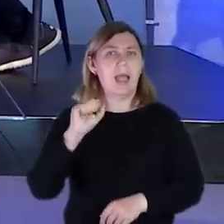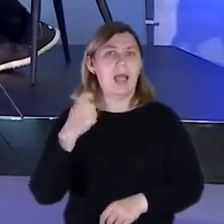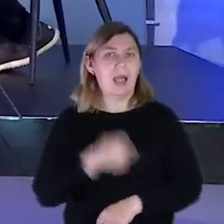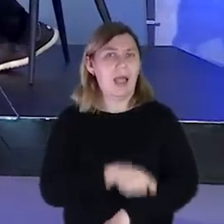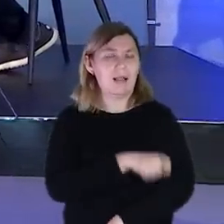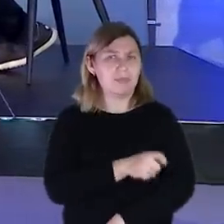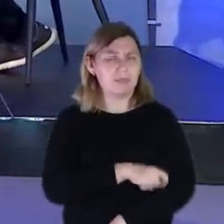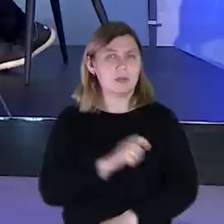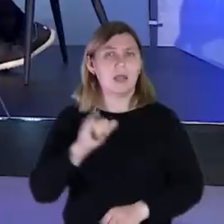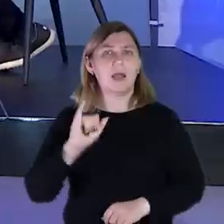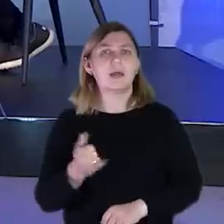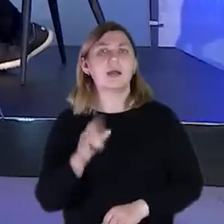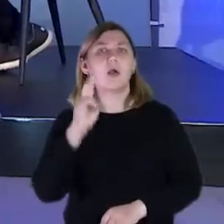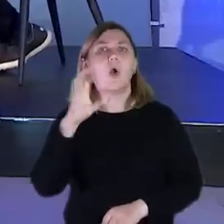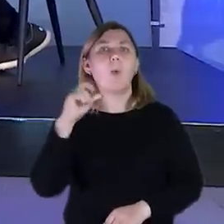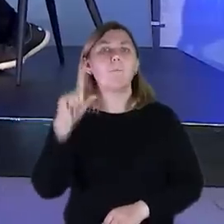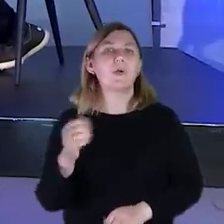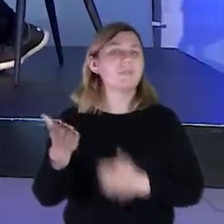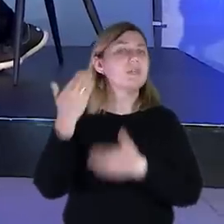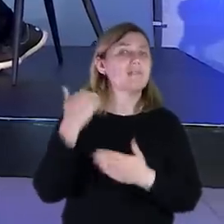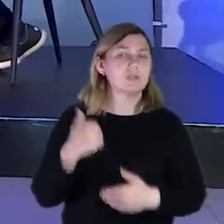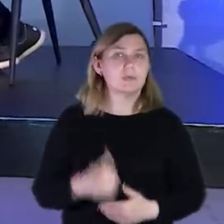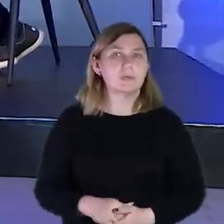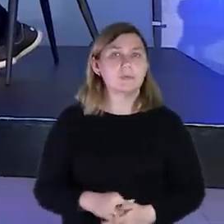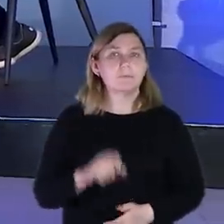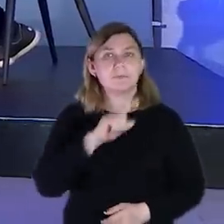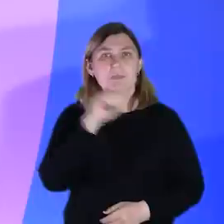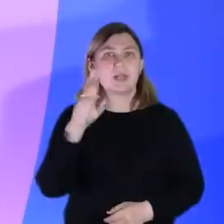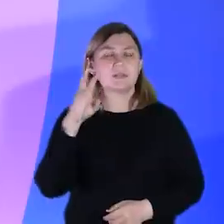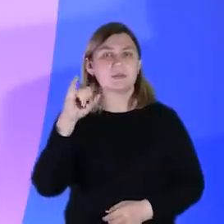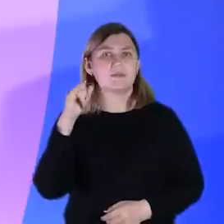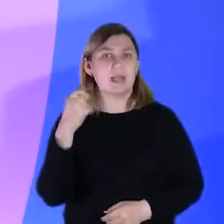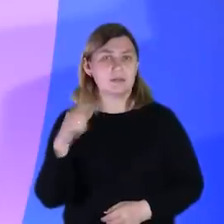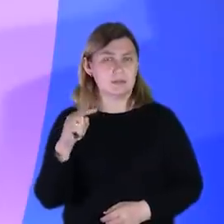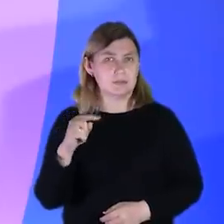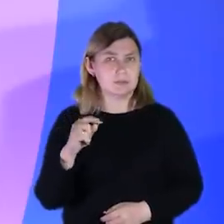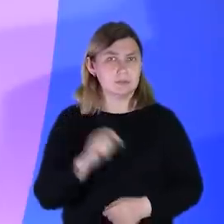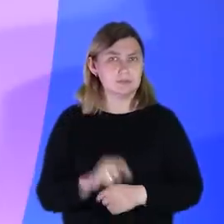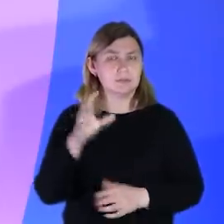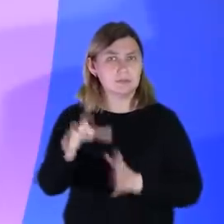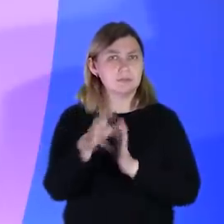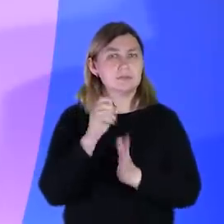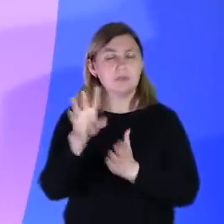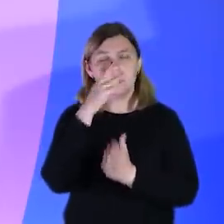wyglądało KOP-ie? -Muszę panu powiedzieć, że zwiad WOP-u tak naprawdę czerpał z doświadczeń